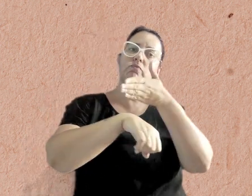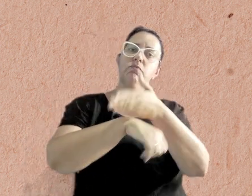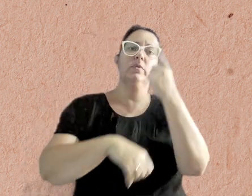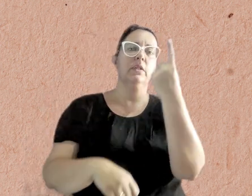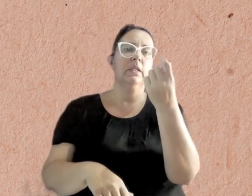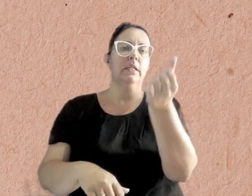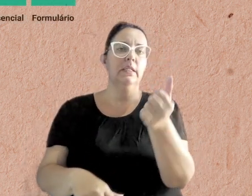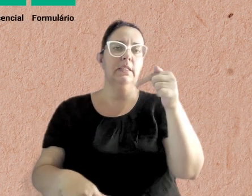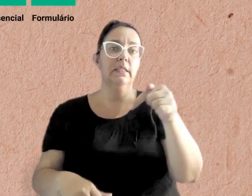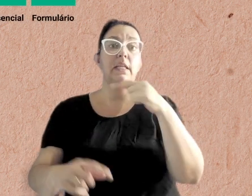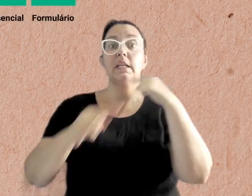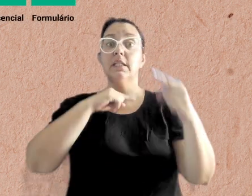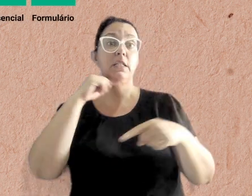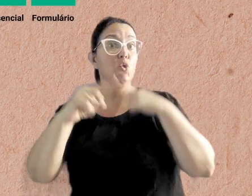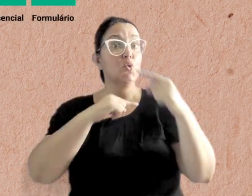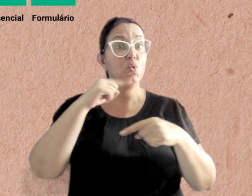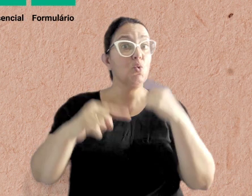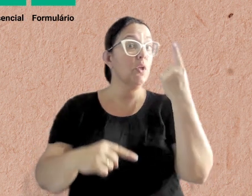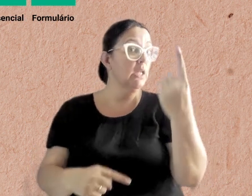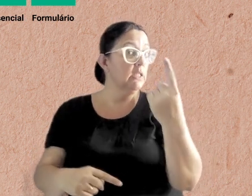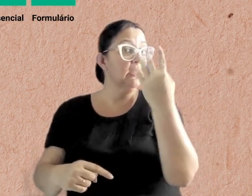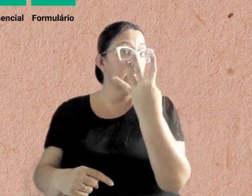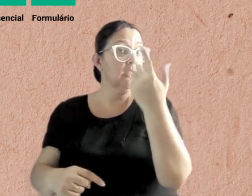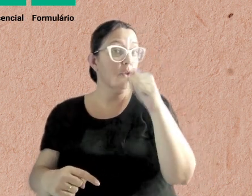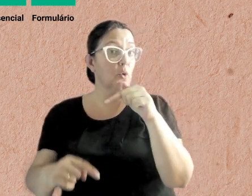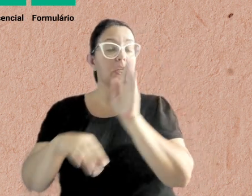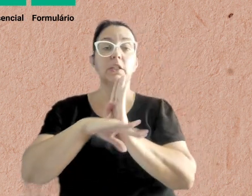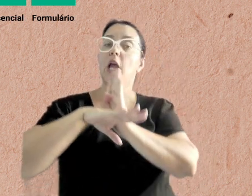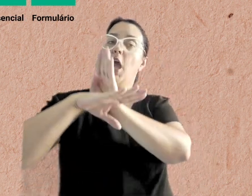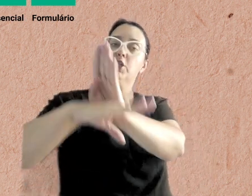apresentando 167 dúvidas e 147 contribuições